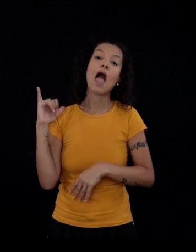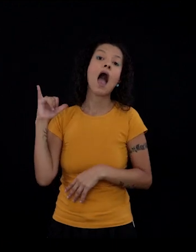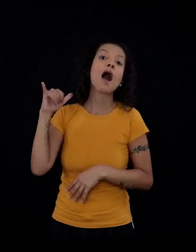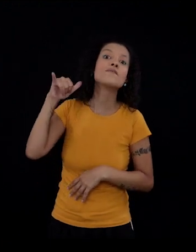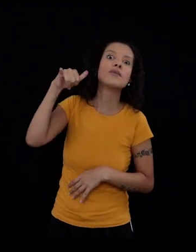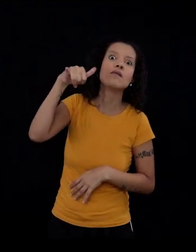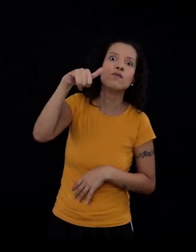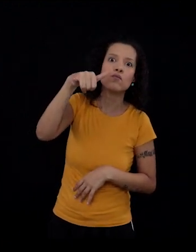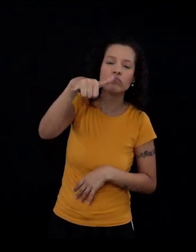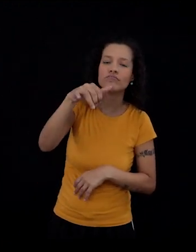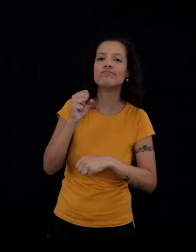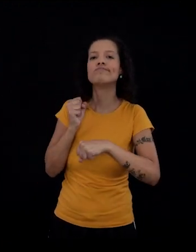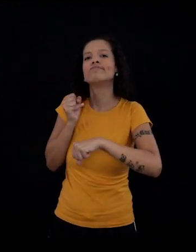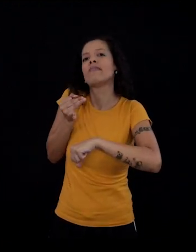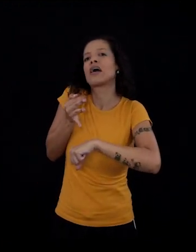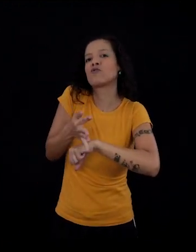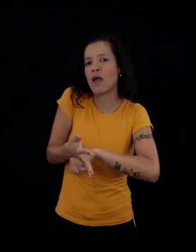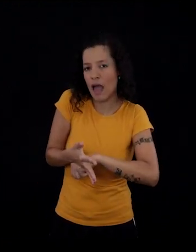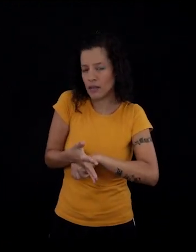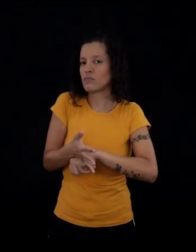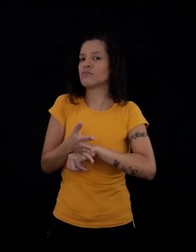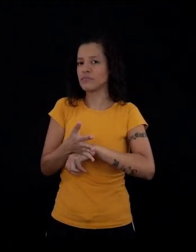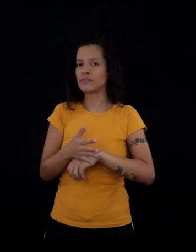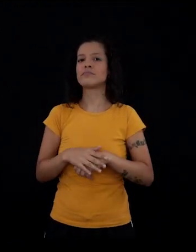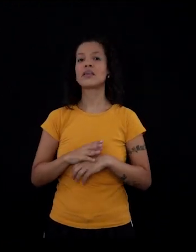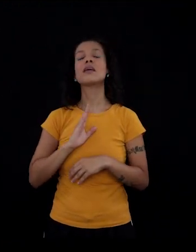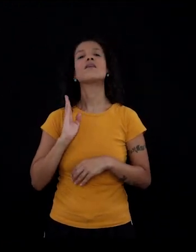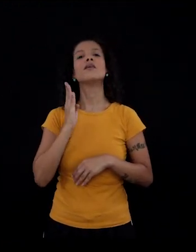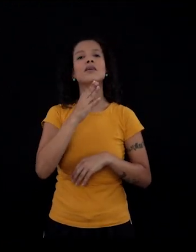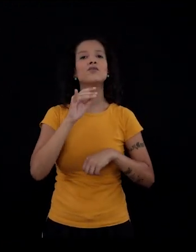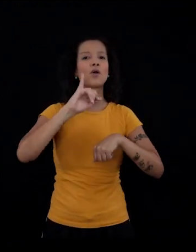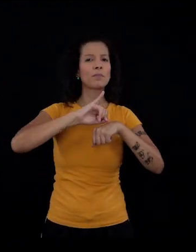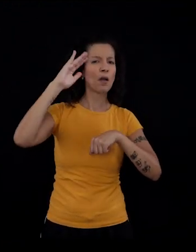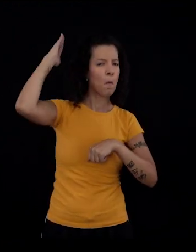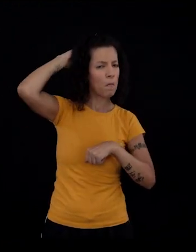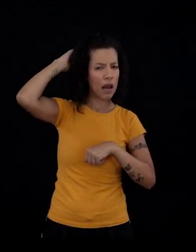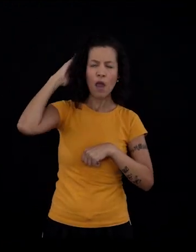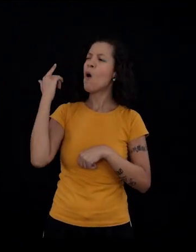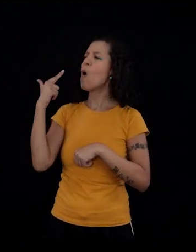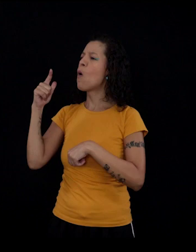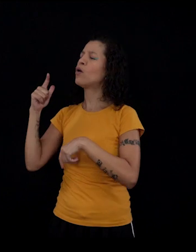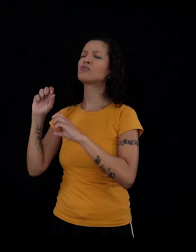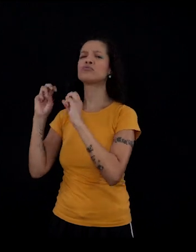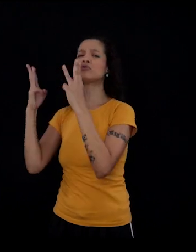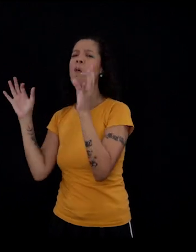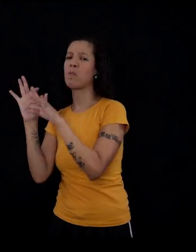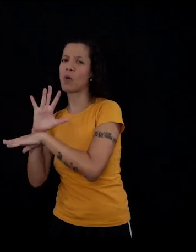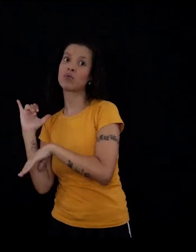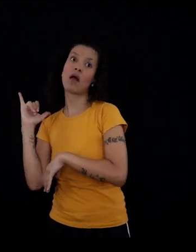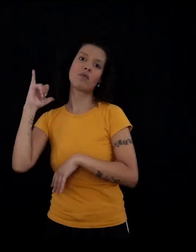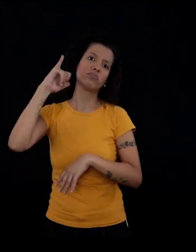estava no avião, de madrugada, vindo para Belém, a gente estava tocando em algum lugar,